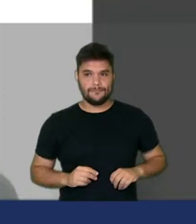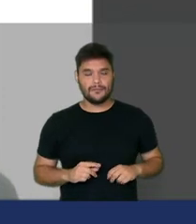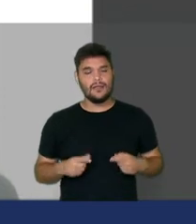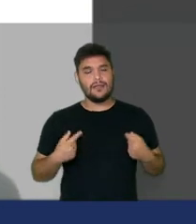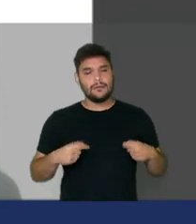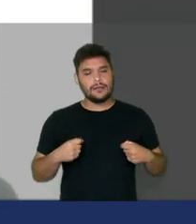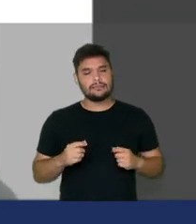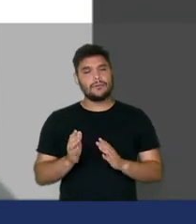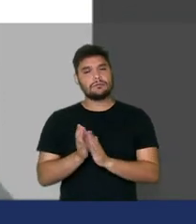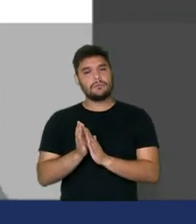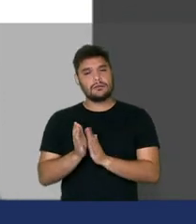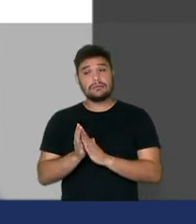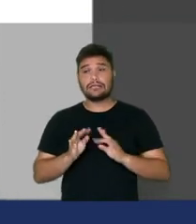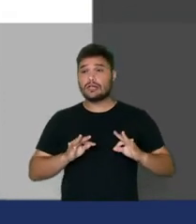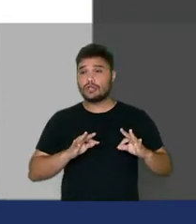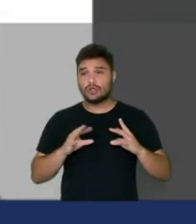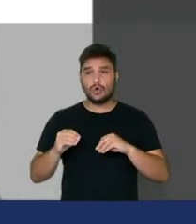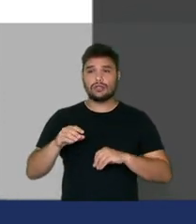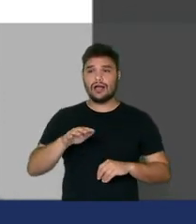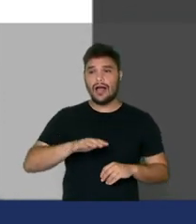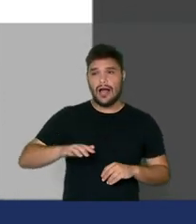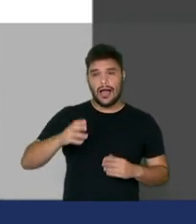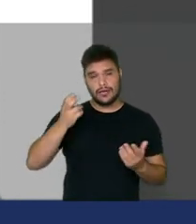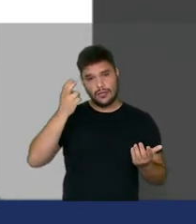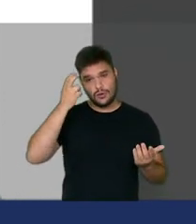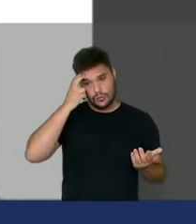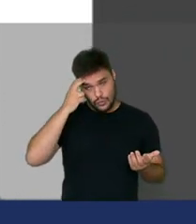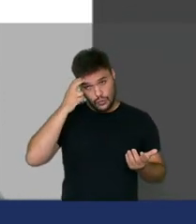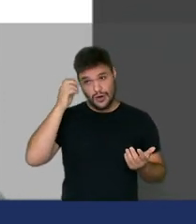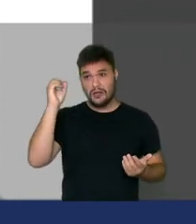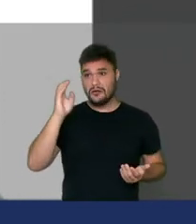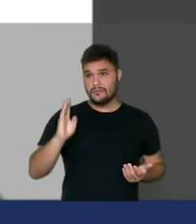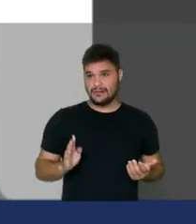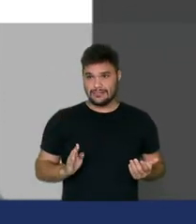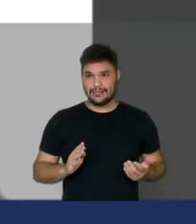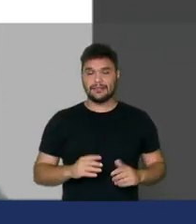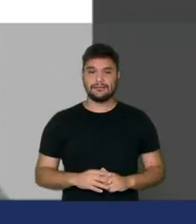UM POVO VITORIOSO, E NÓS PRECISAMOS PARABENIZAR TODA ÁREA DA CULTURA BRASILEIRA.